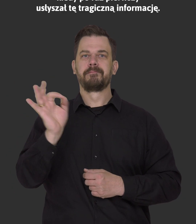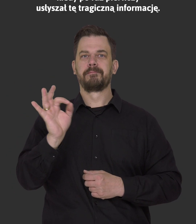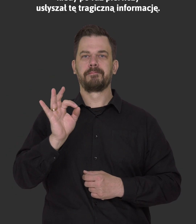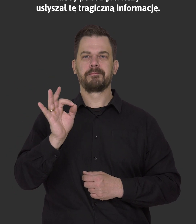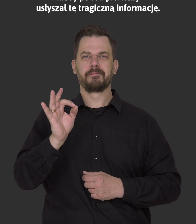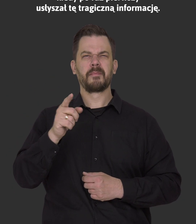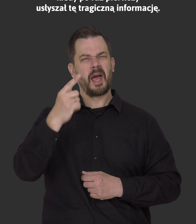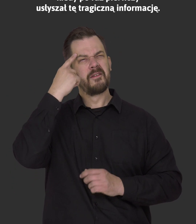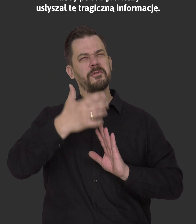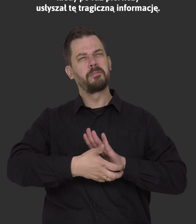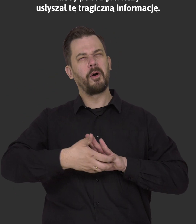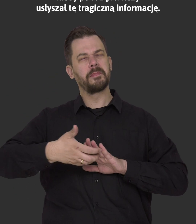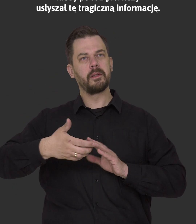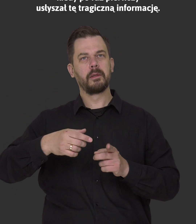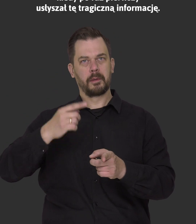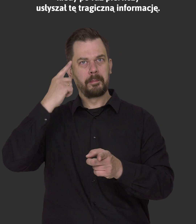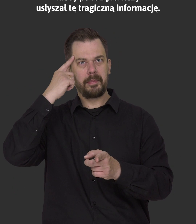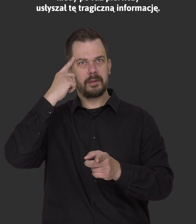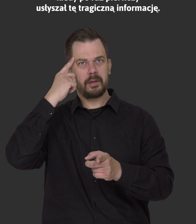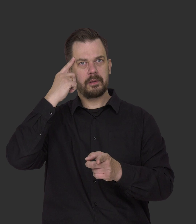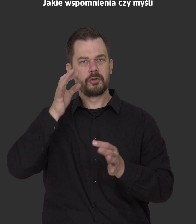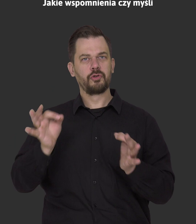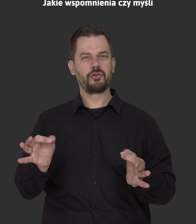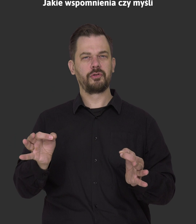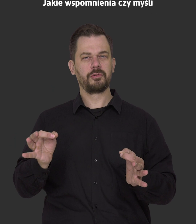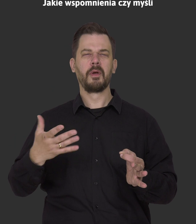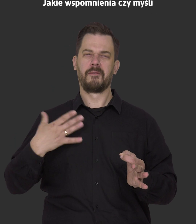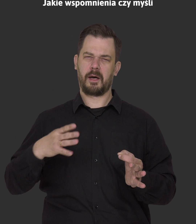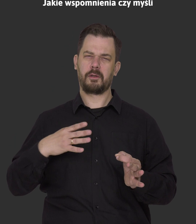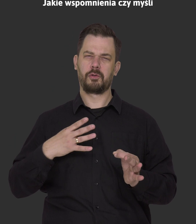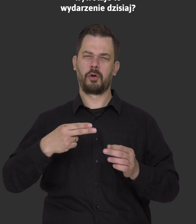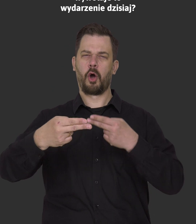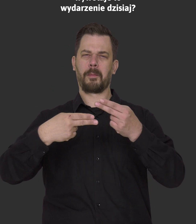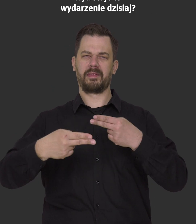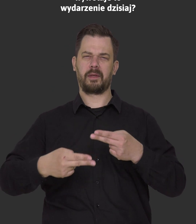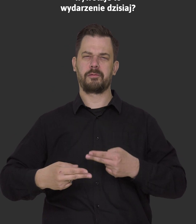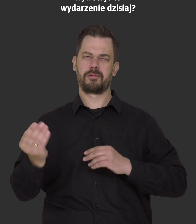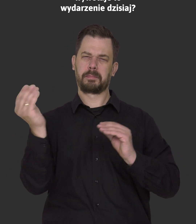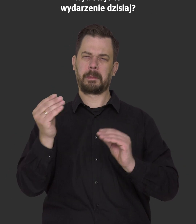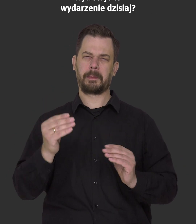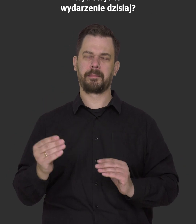kiedy po raz pierwszy usłyszał tę tragiczną informację. Jakie wspomnienia czy myśli wywołuje to wydarzenie dzisiaj?